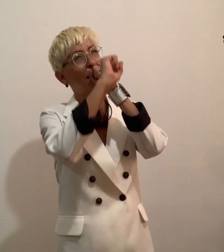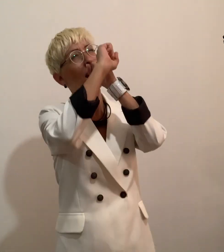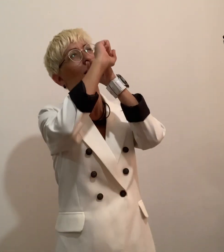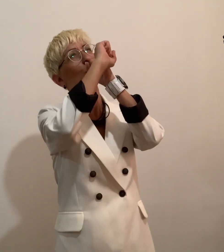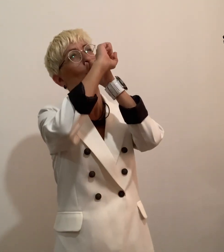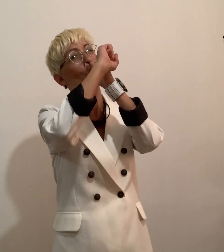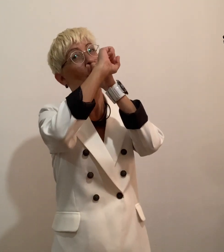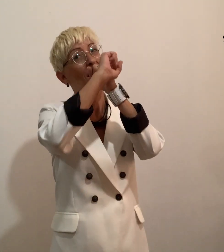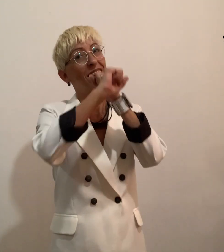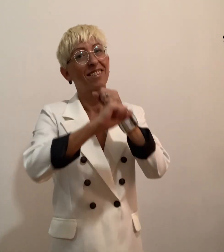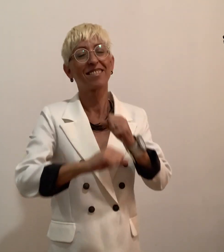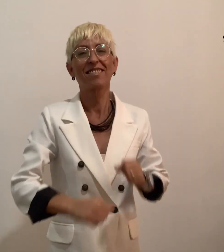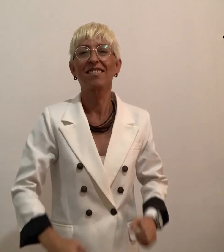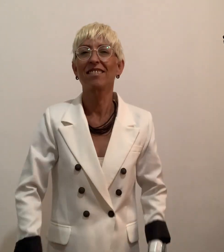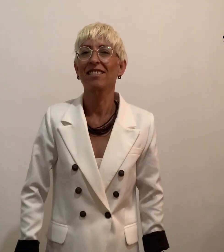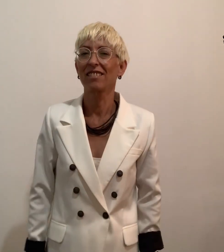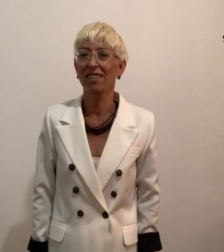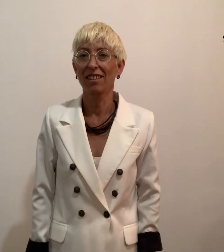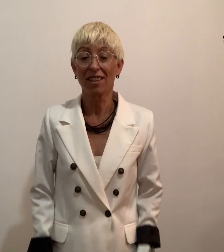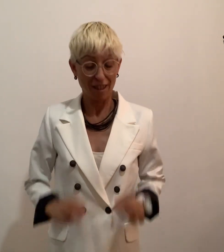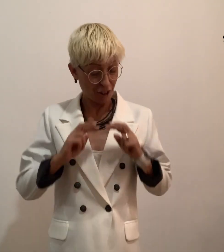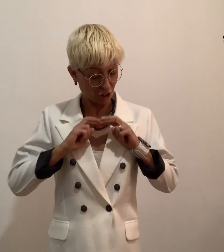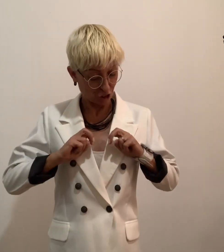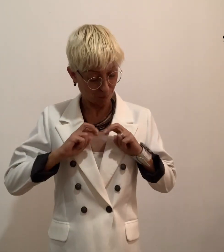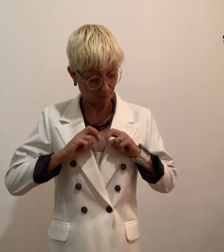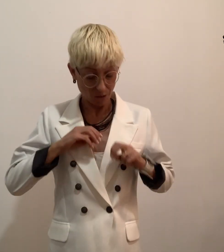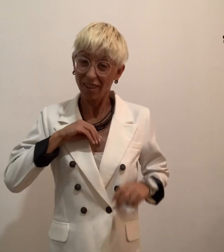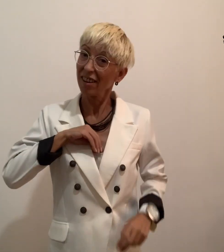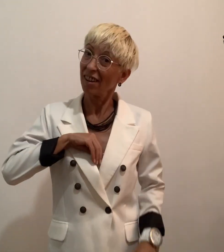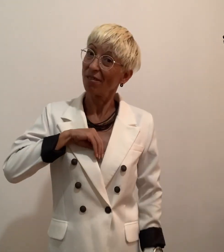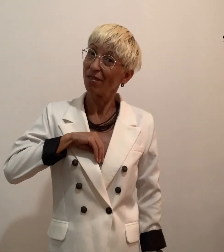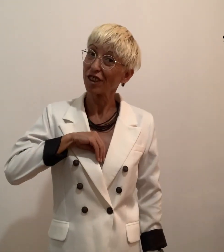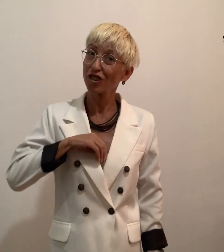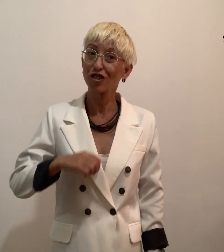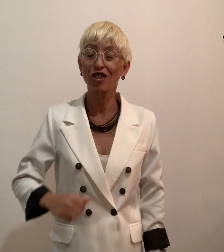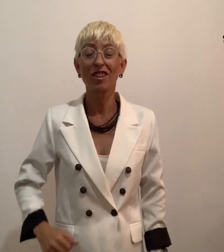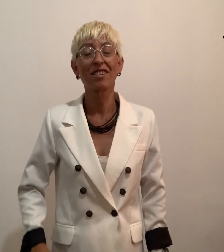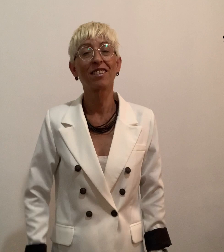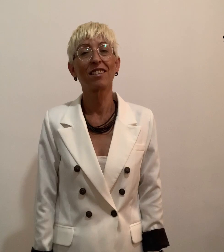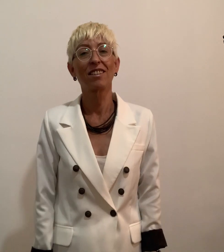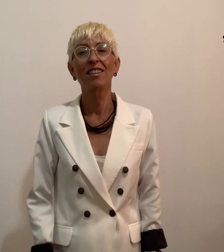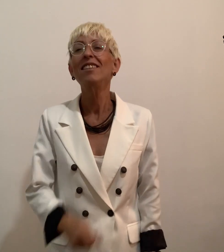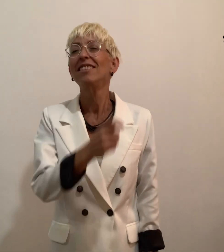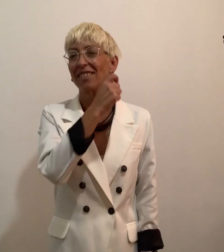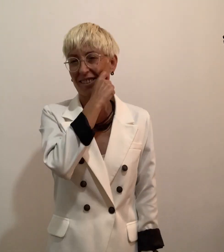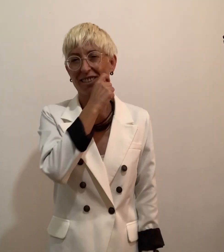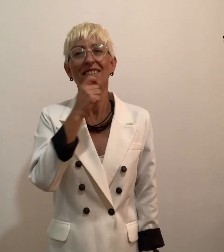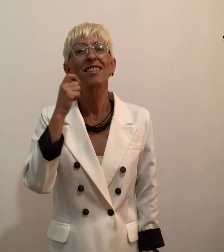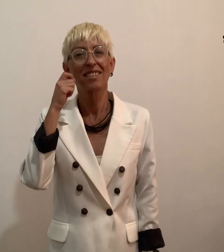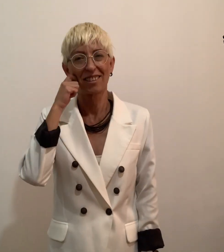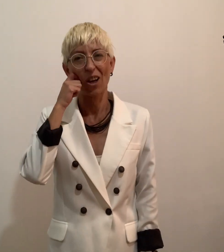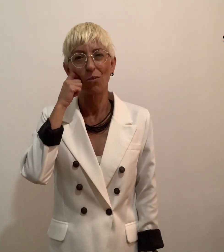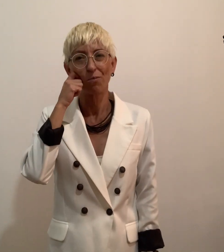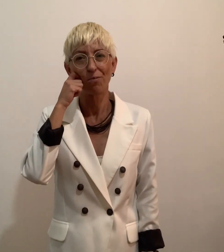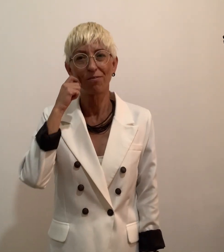תקיעת שופר חשבון נפש צום